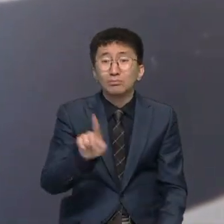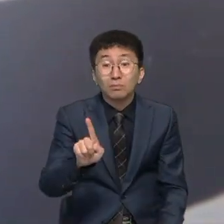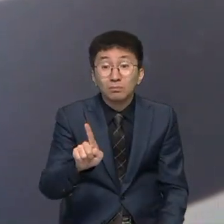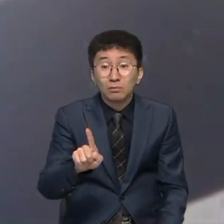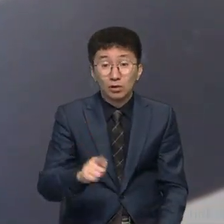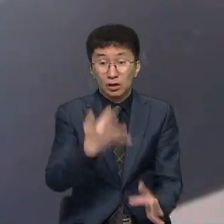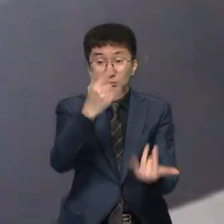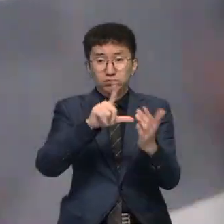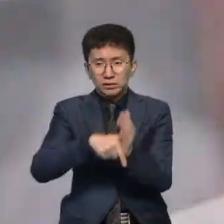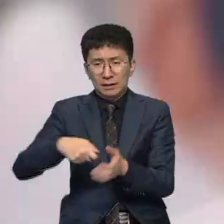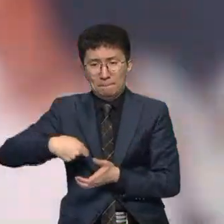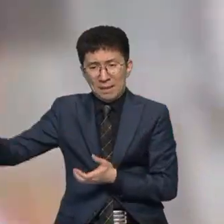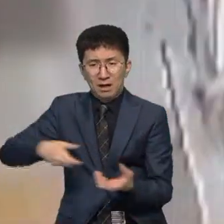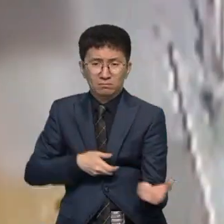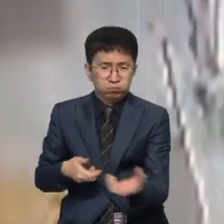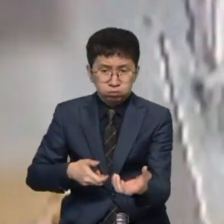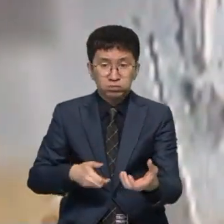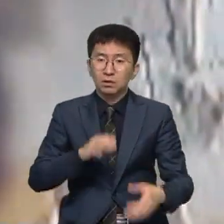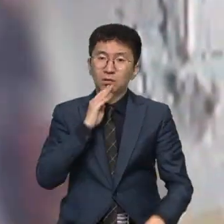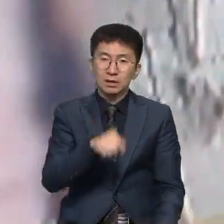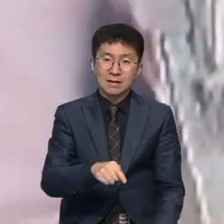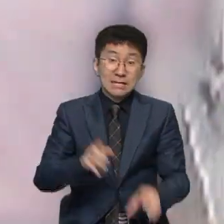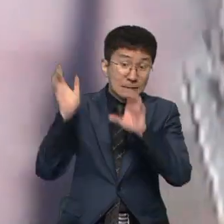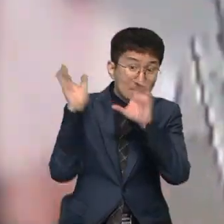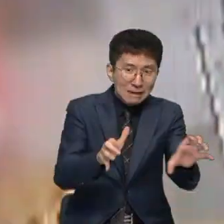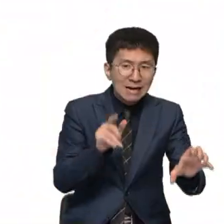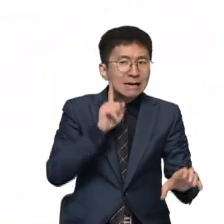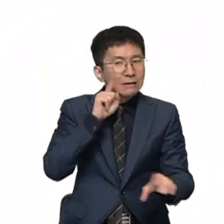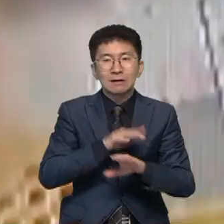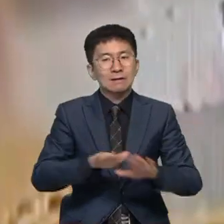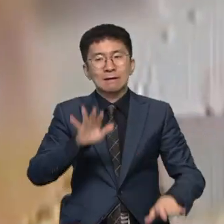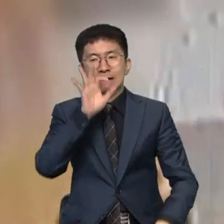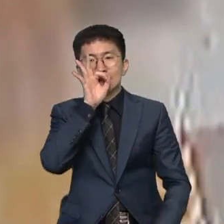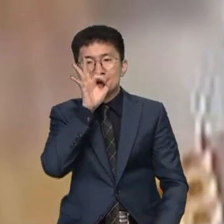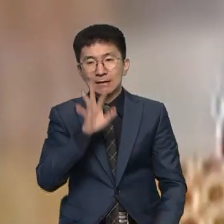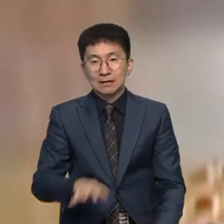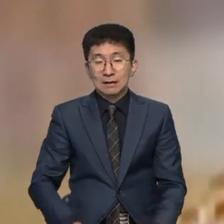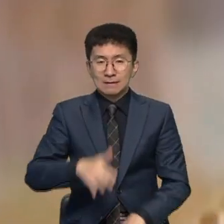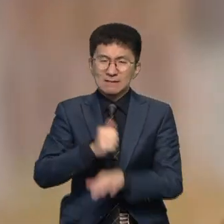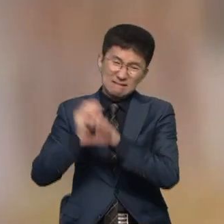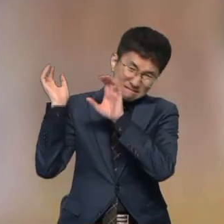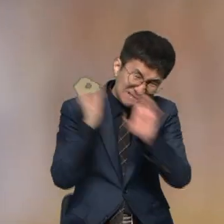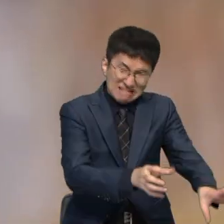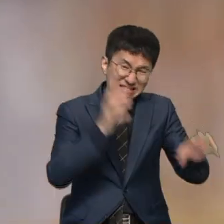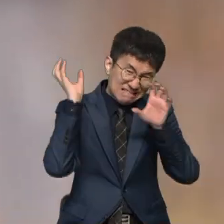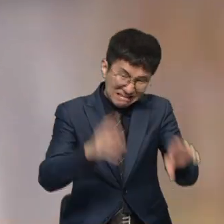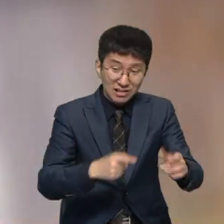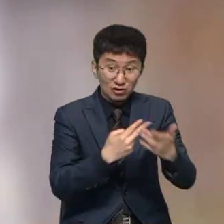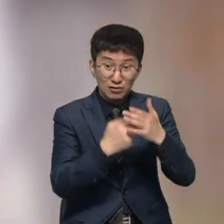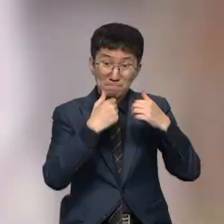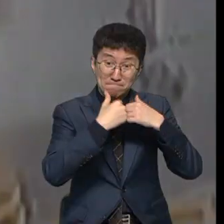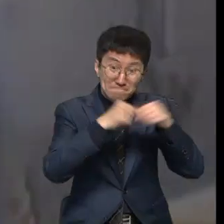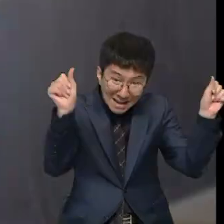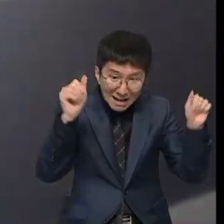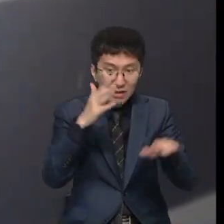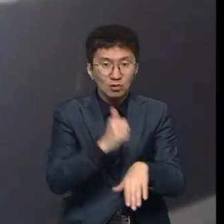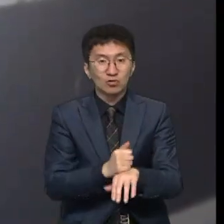한 번으로는 분이 풀리지 않는 듯 두 번을 내리치고 유리창에 구멍이 뚫리자 화장실 밖으로 나갑니다.